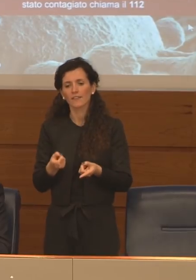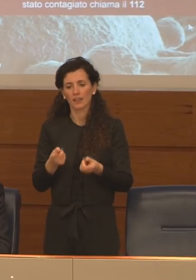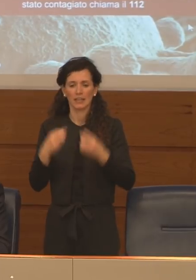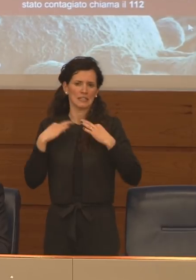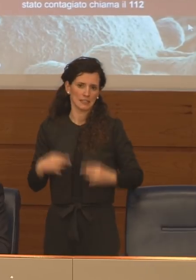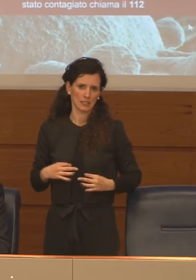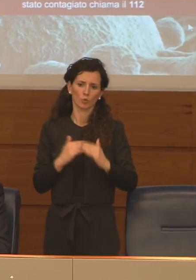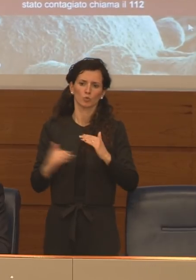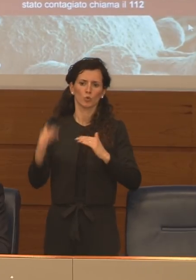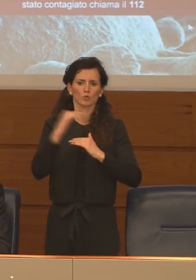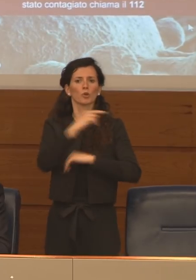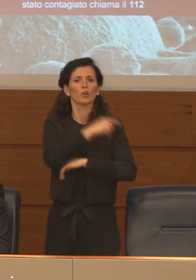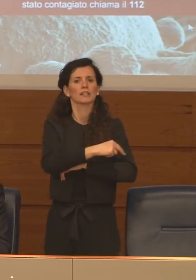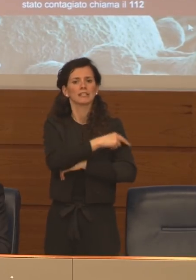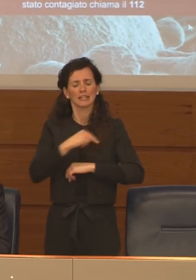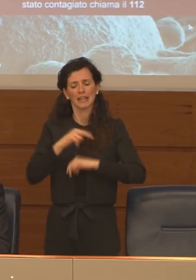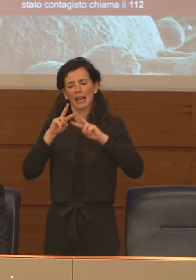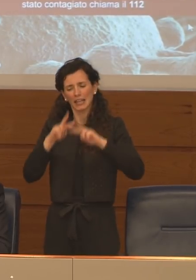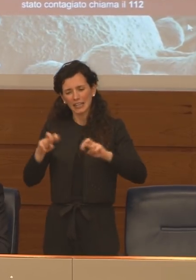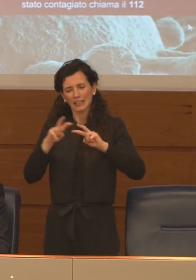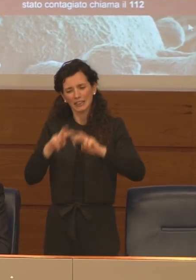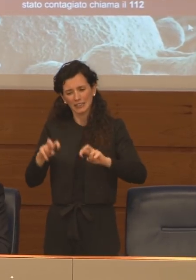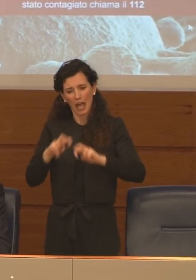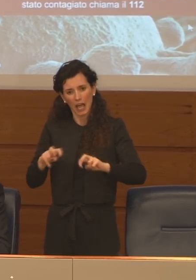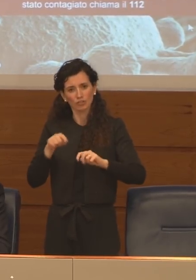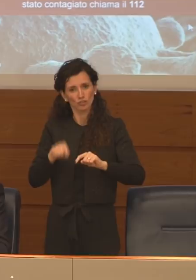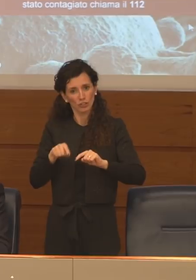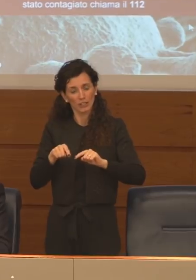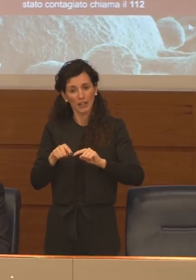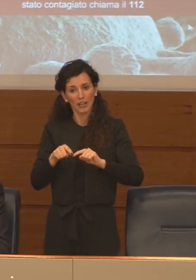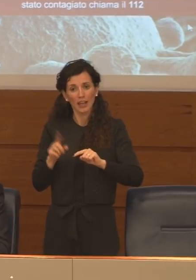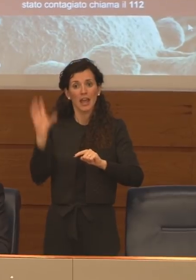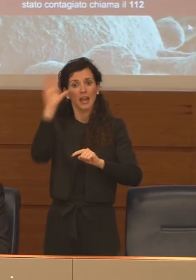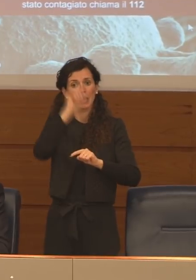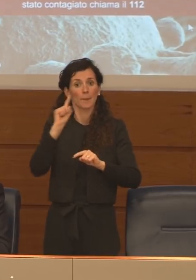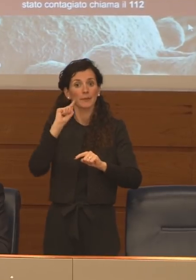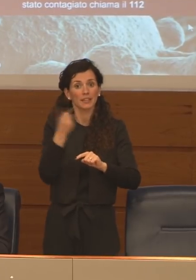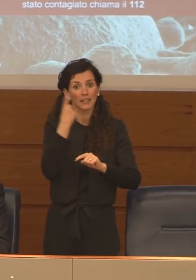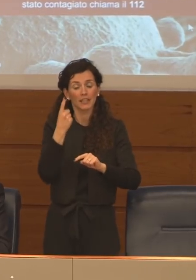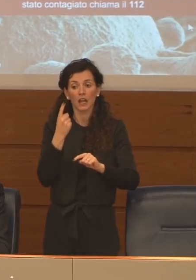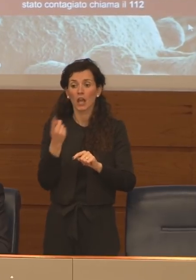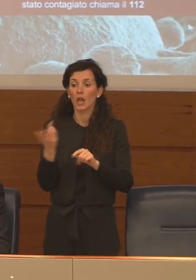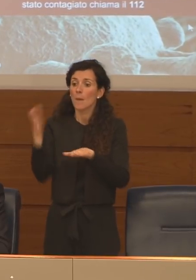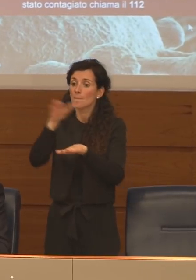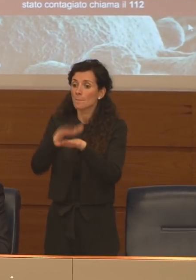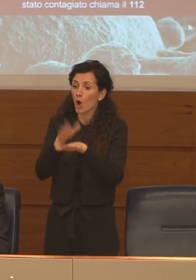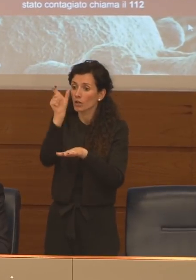di Sanità per capire se la causa della morte è il coronavirus o un altra cosa,